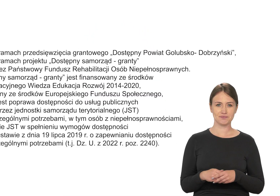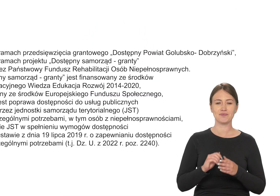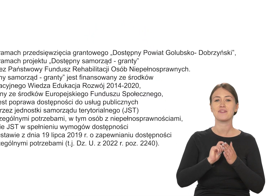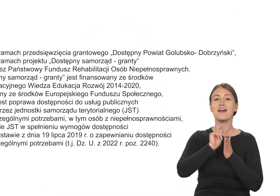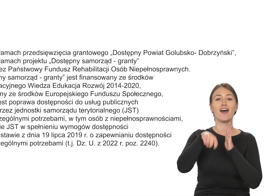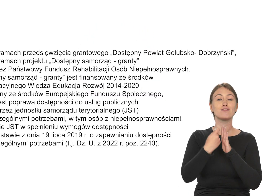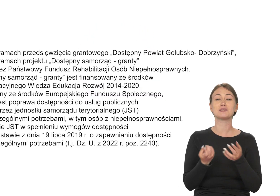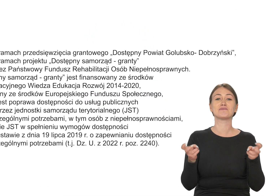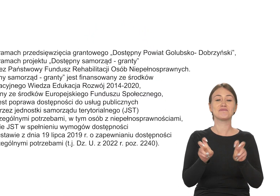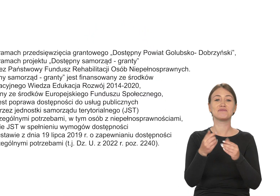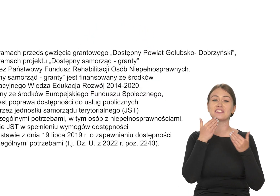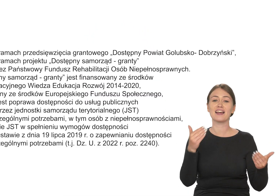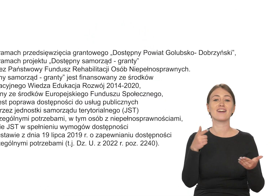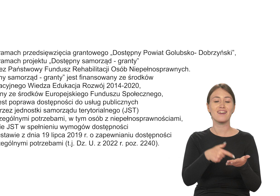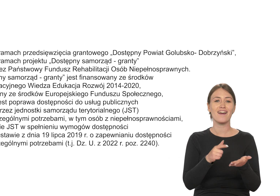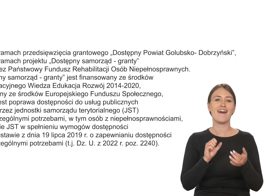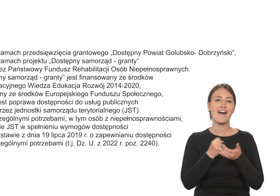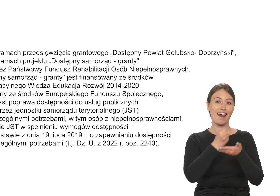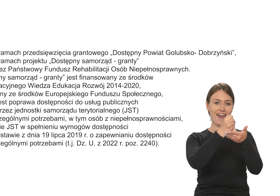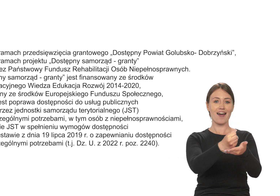Film powstał w ramach przedsięwzięcia grantowego